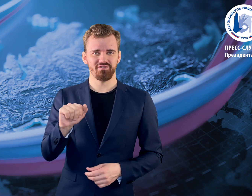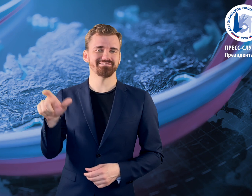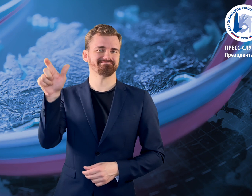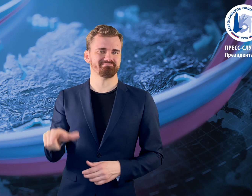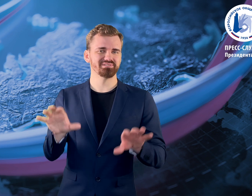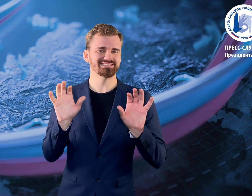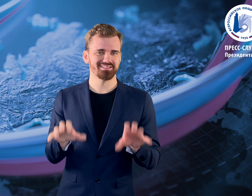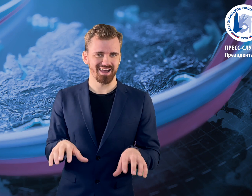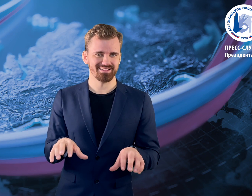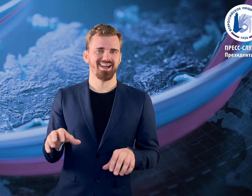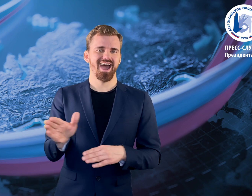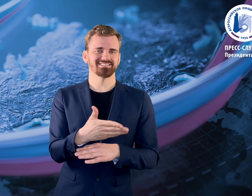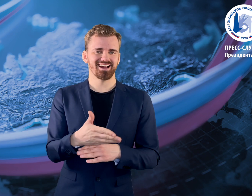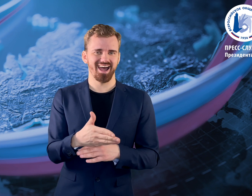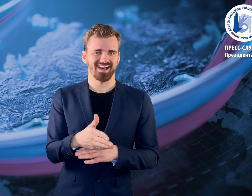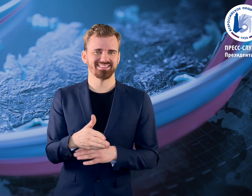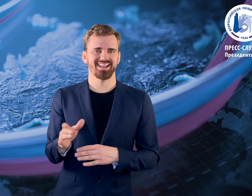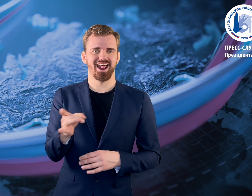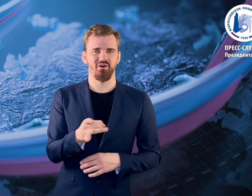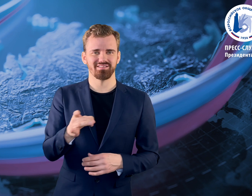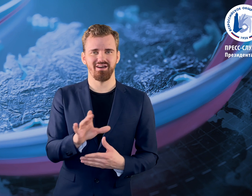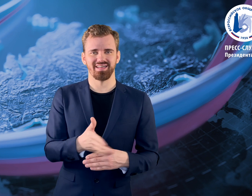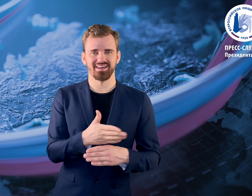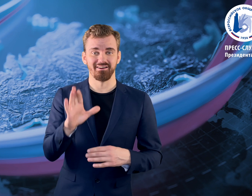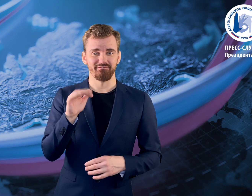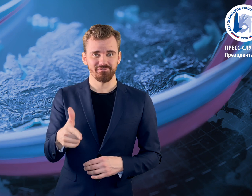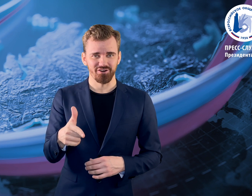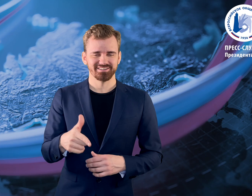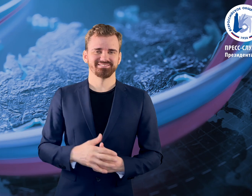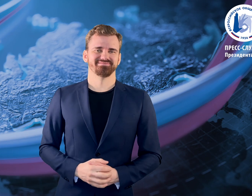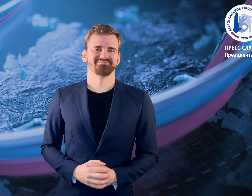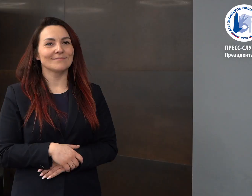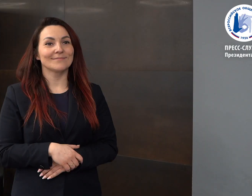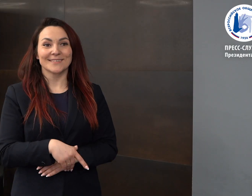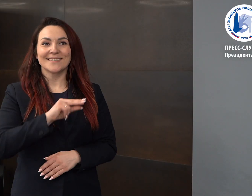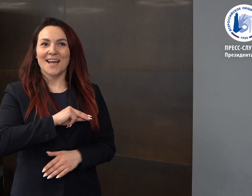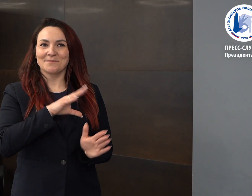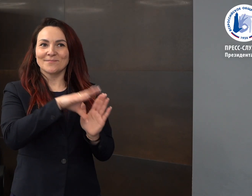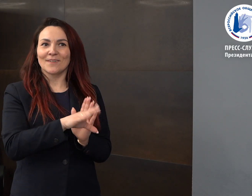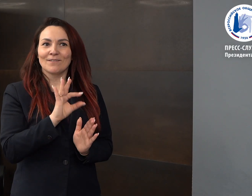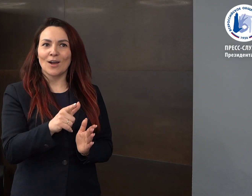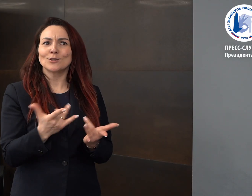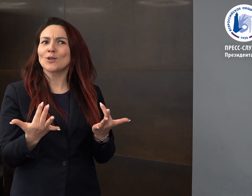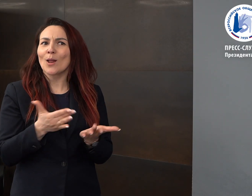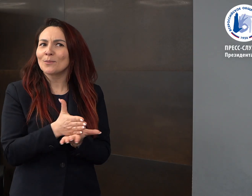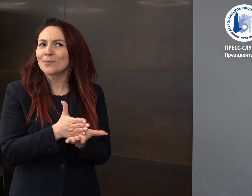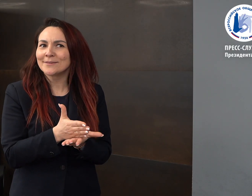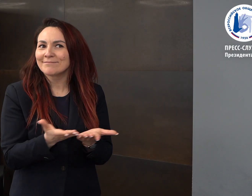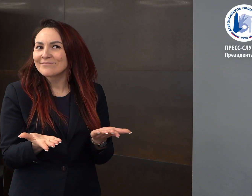председателем Астраханского регионального отделения ВОГ. Сколько лет Вы уже работаете в ВОГ?